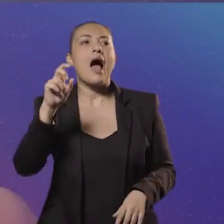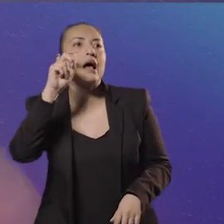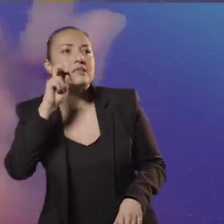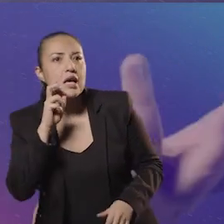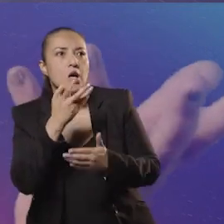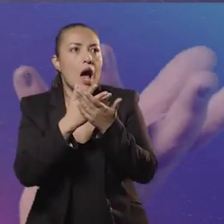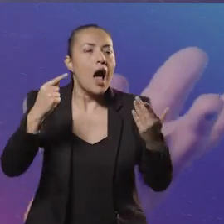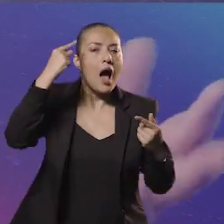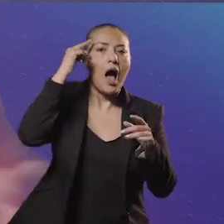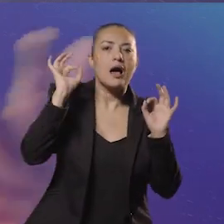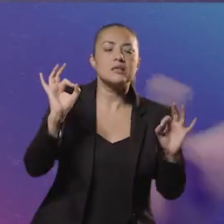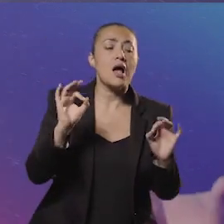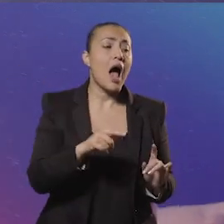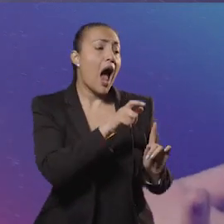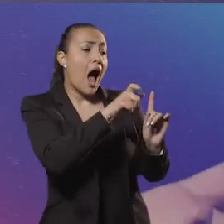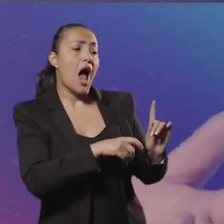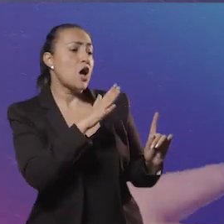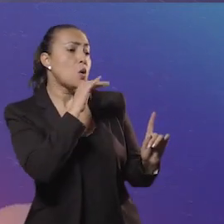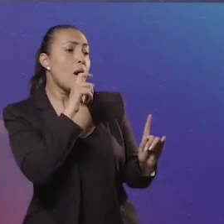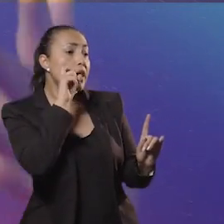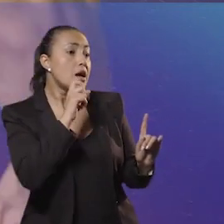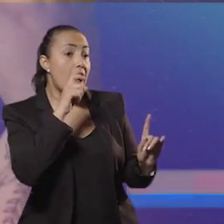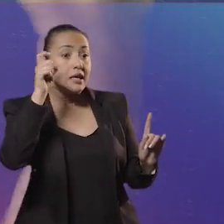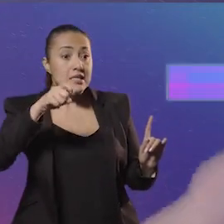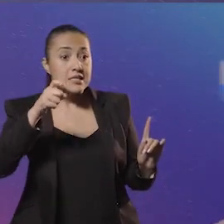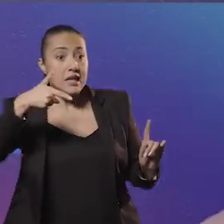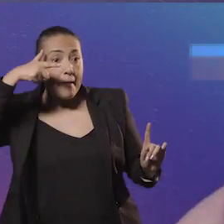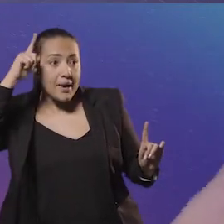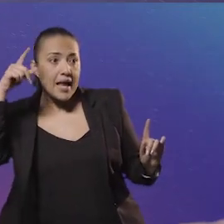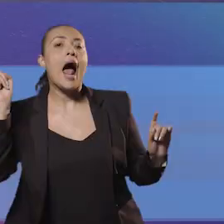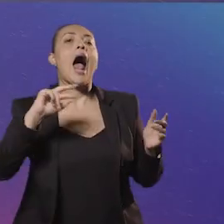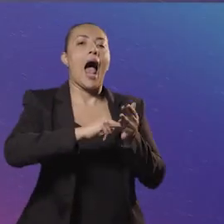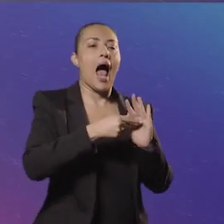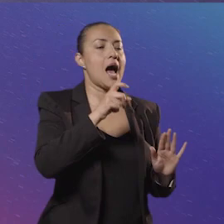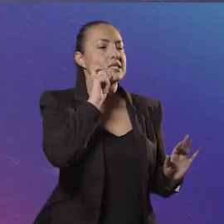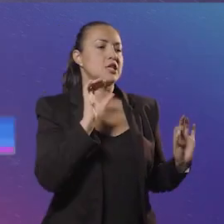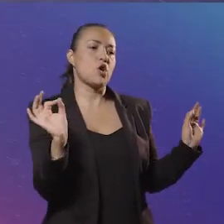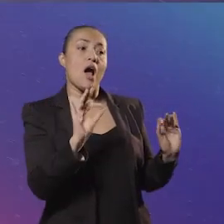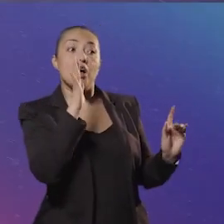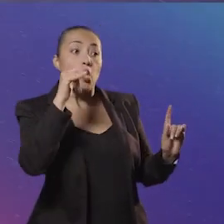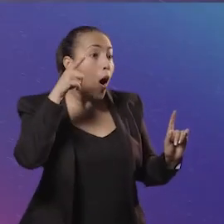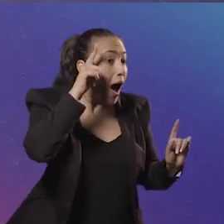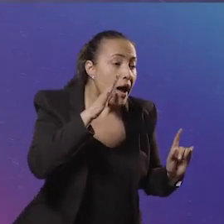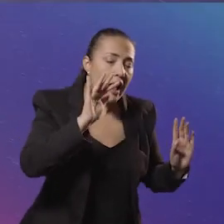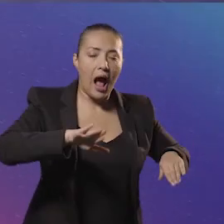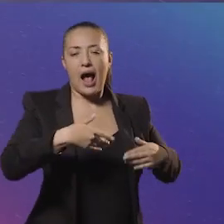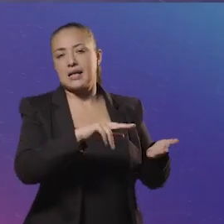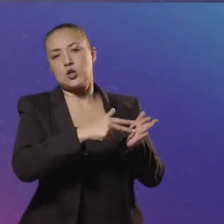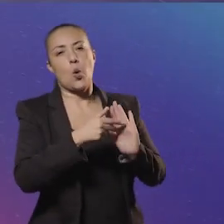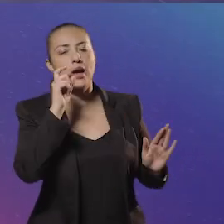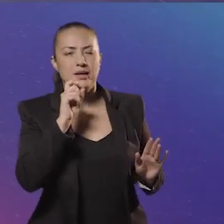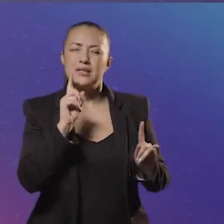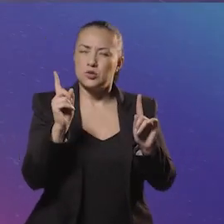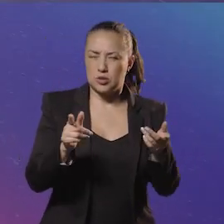la gente piensa que no hay sexualidad si no hay un pene de por medio. Ahora, frente al lugar de la gordura, pasa una cosa similar.